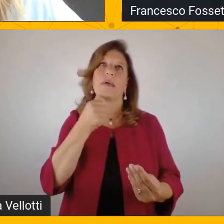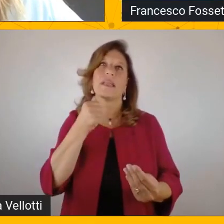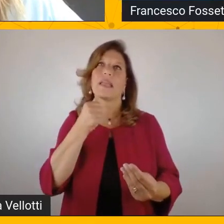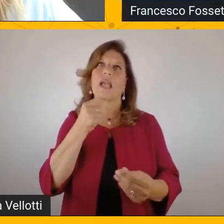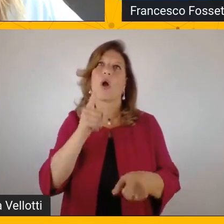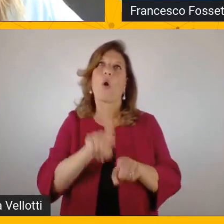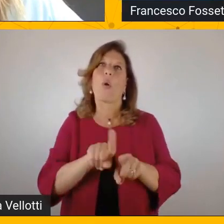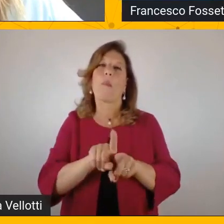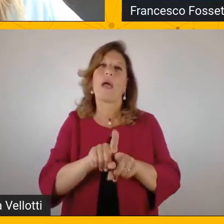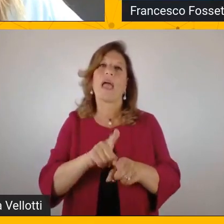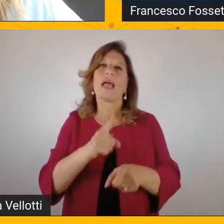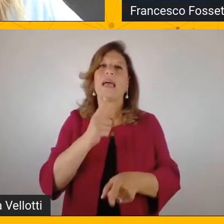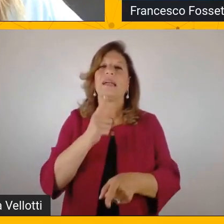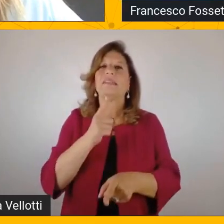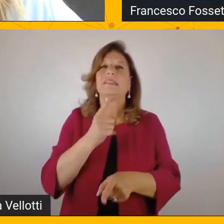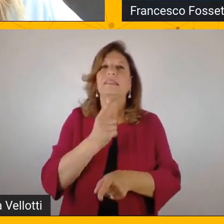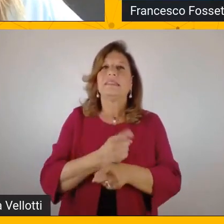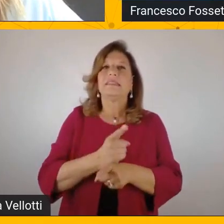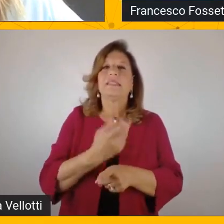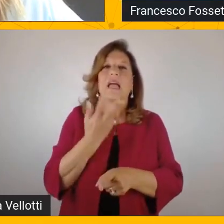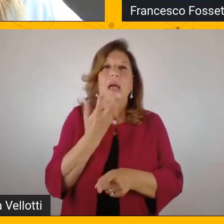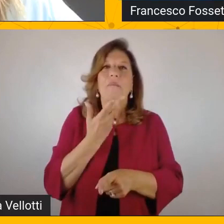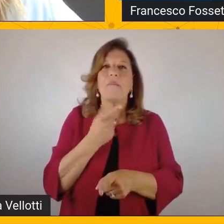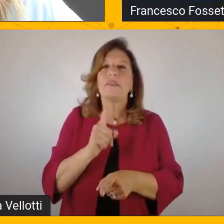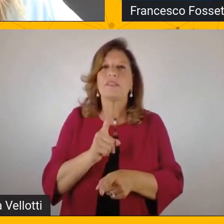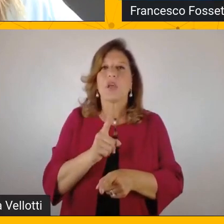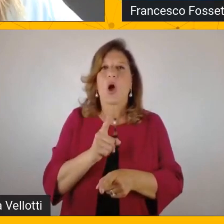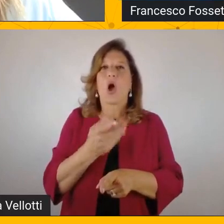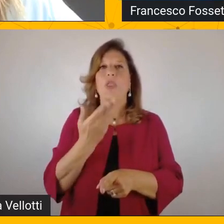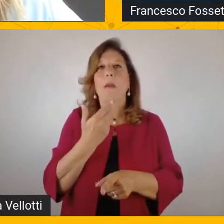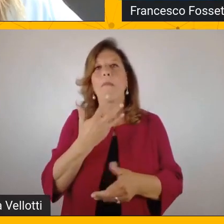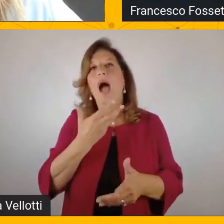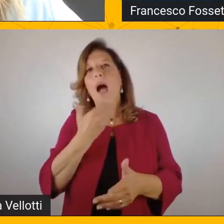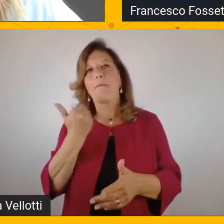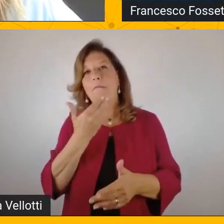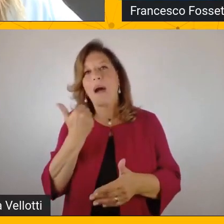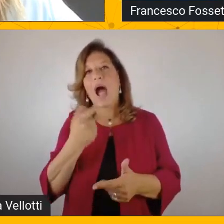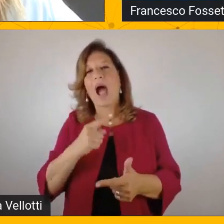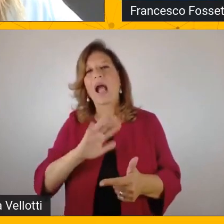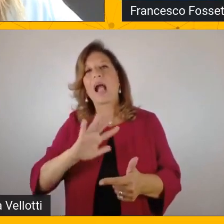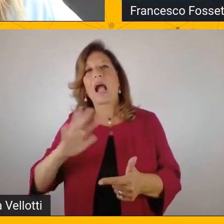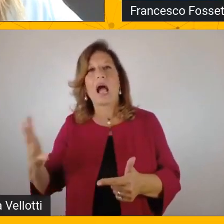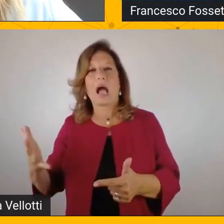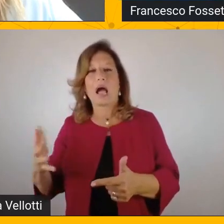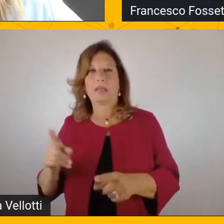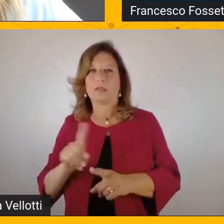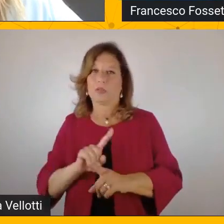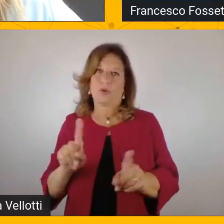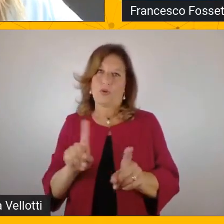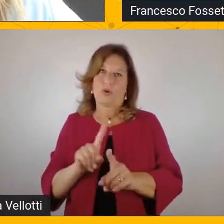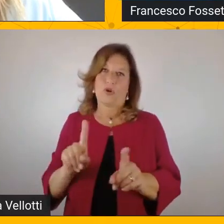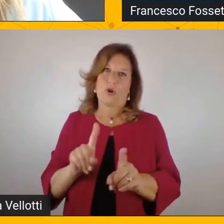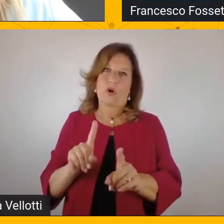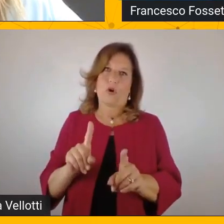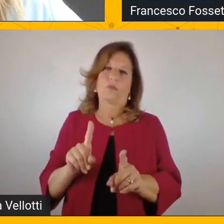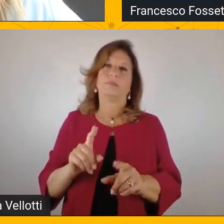bisogno perché altrimenti sono in qualche maniera deficitario